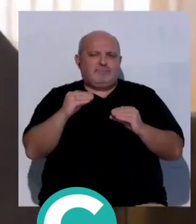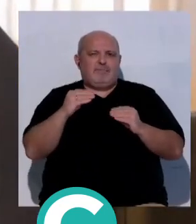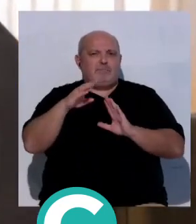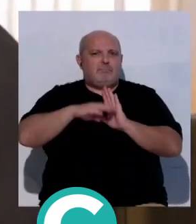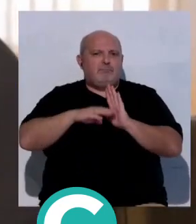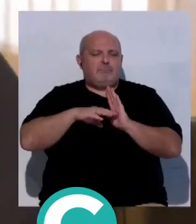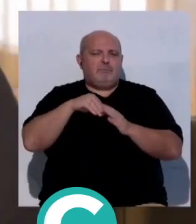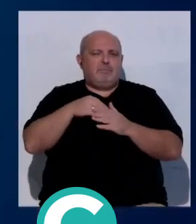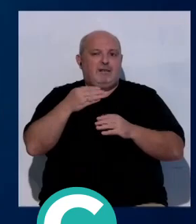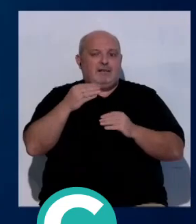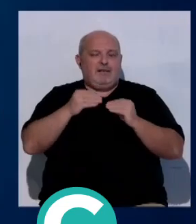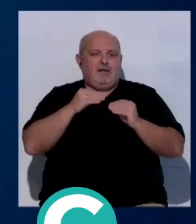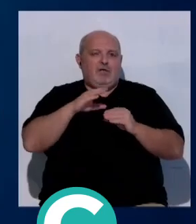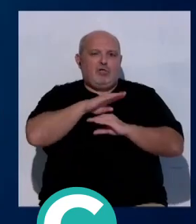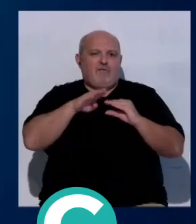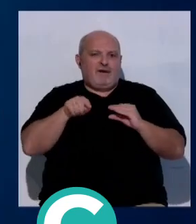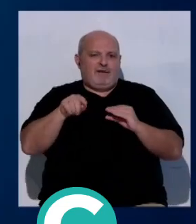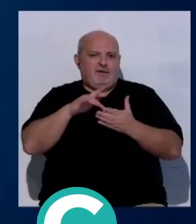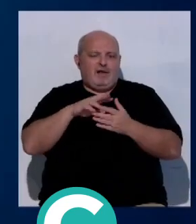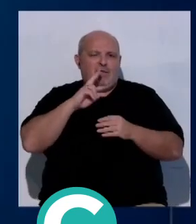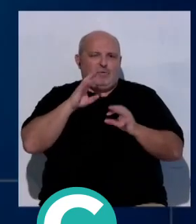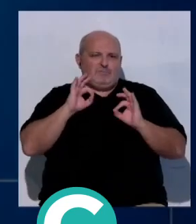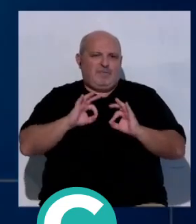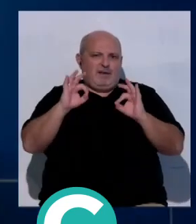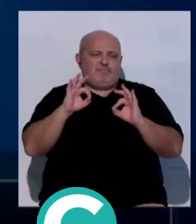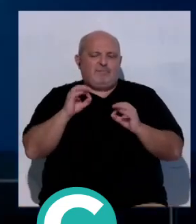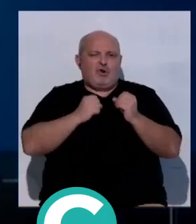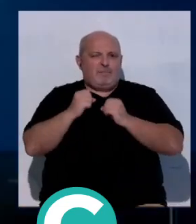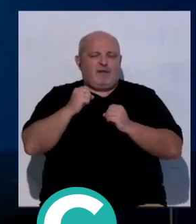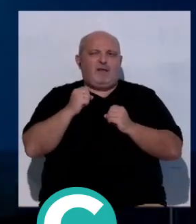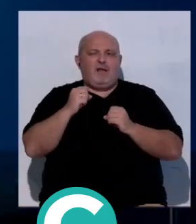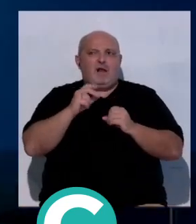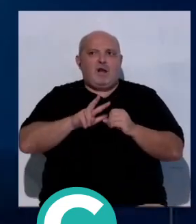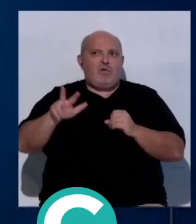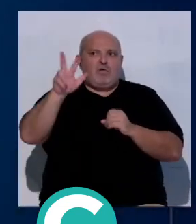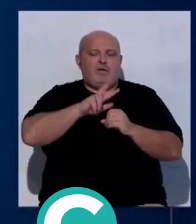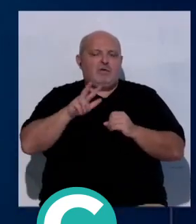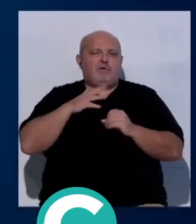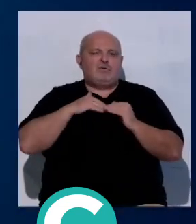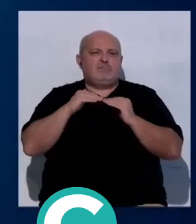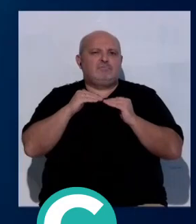del Blue Forum de zona franca un evento llamado a ser referente Nacional de la sostenibilidad y la